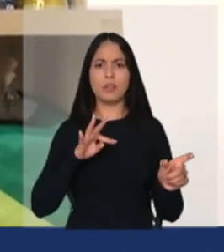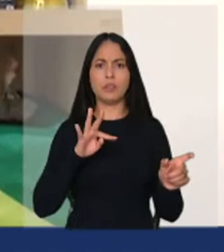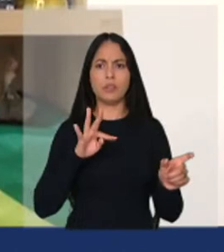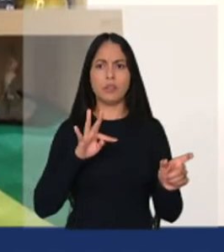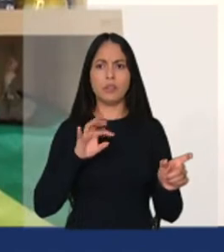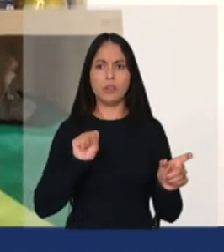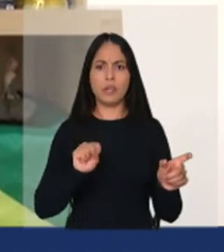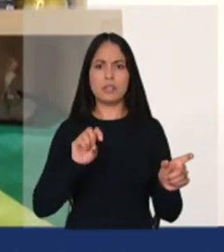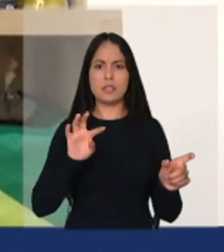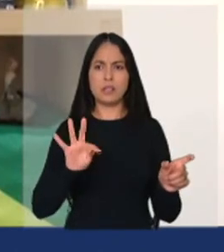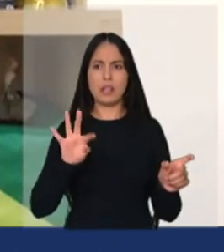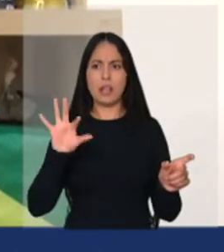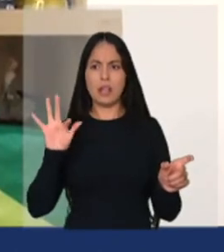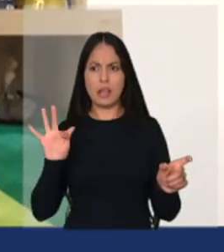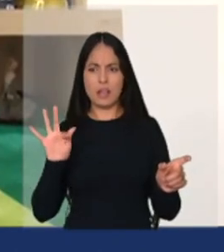ABRE INQUÉRITO. E ISSO DIZ A NOSSA CONSTITUIÇÃO. E POR